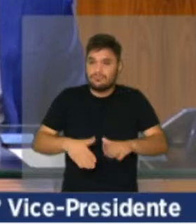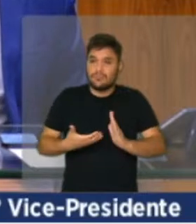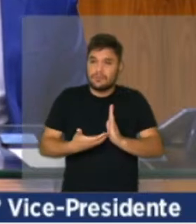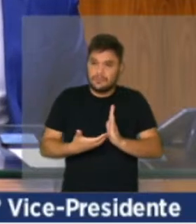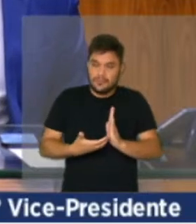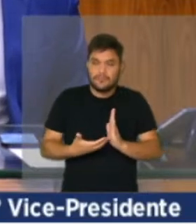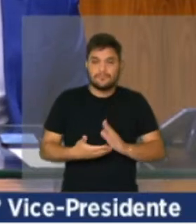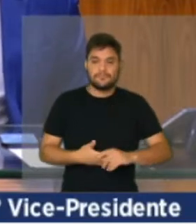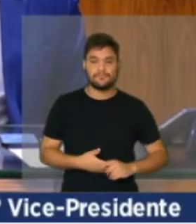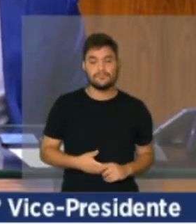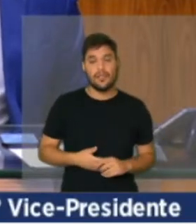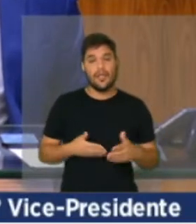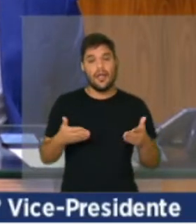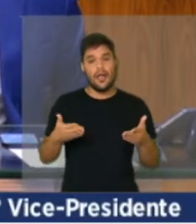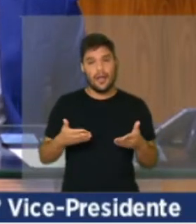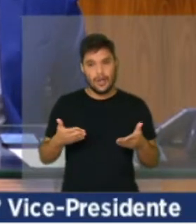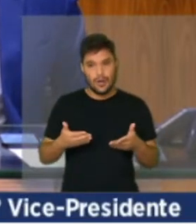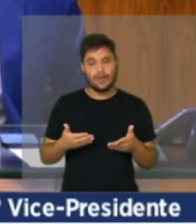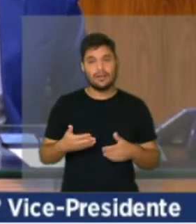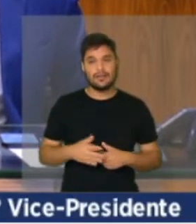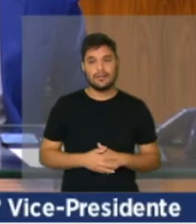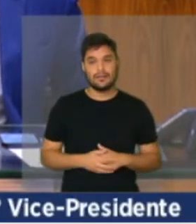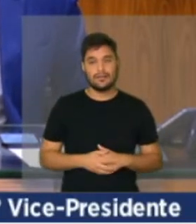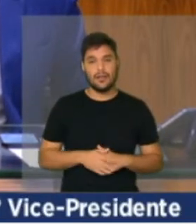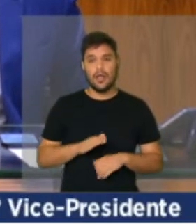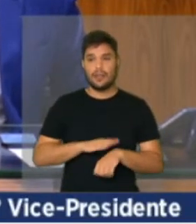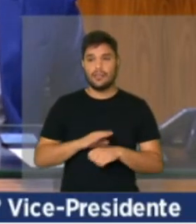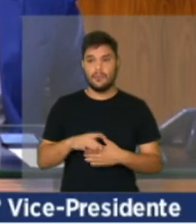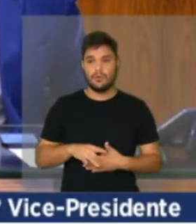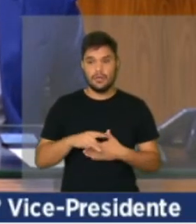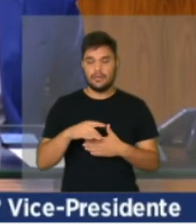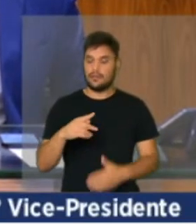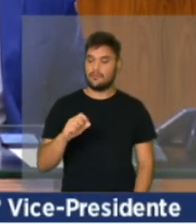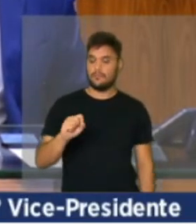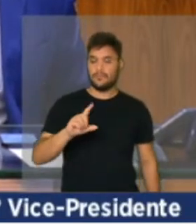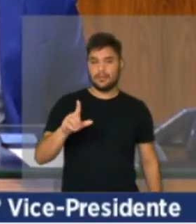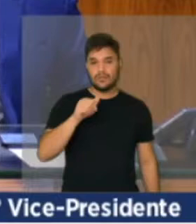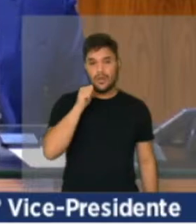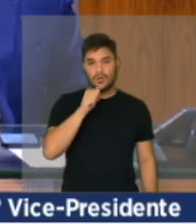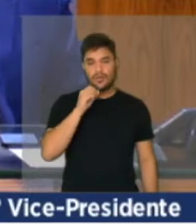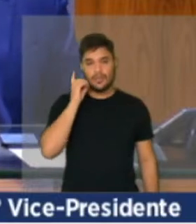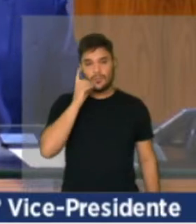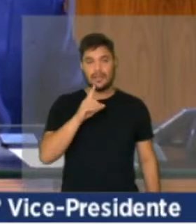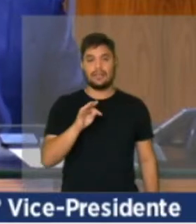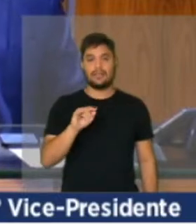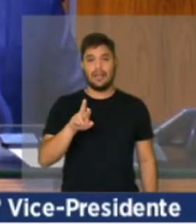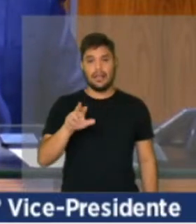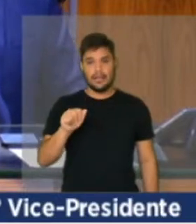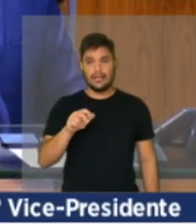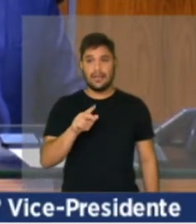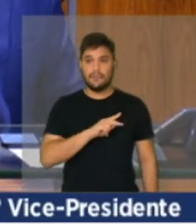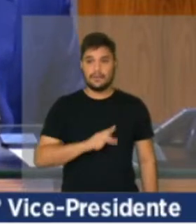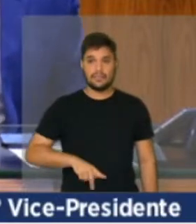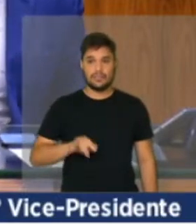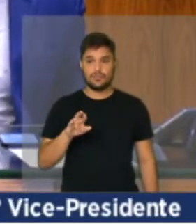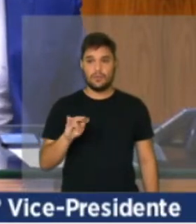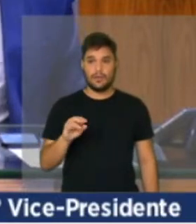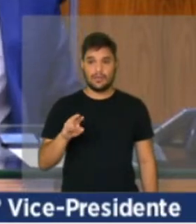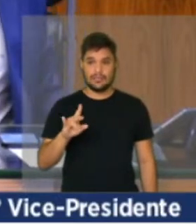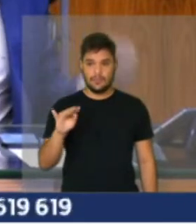RECEBÊ-LOS AQUI NO PLENÁRIO DA CÂMARA DOS DEPUTADOS. EU PASSO AO TEMPO DE LIDERANÇA DO PSOL É DEPUTADA TALÍRIA E A PRESIDÊNCIA AO DEPUTADO